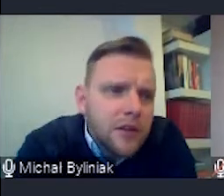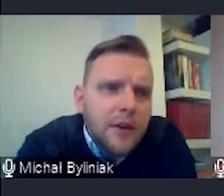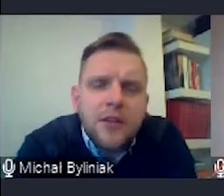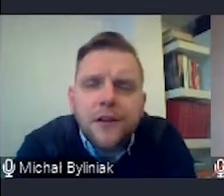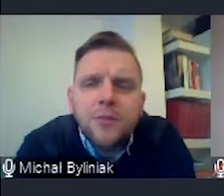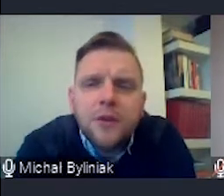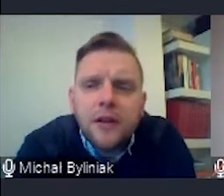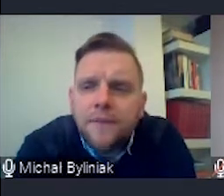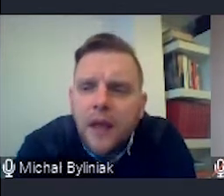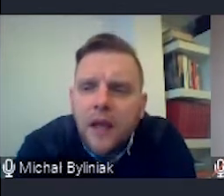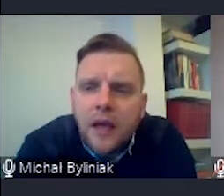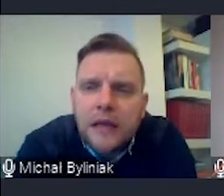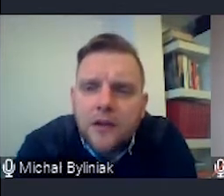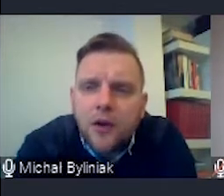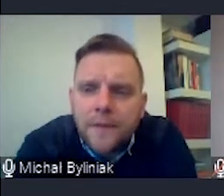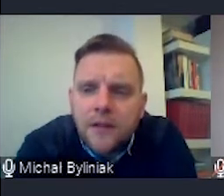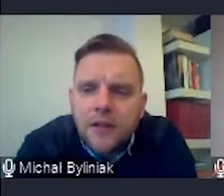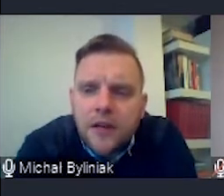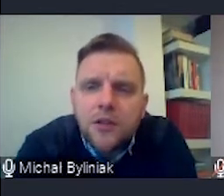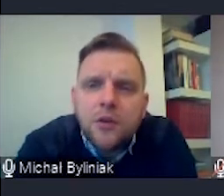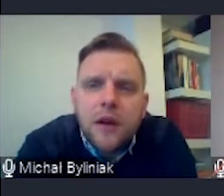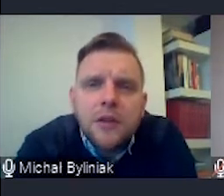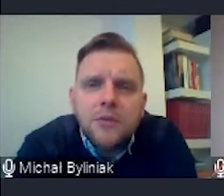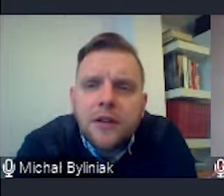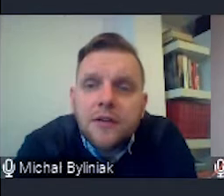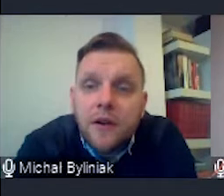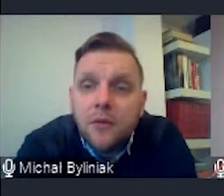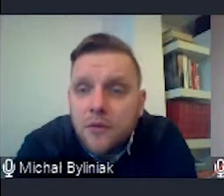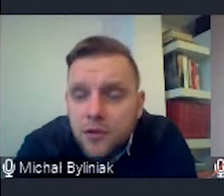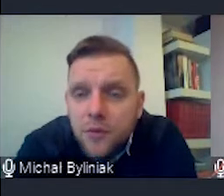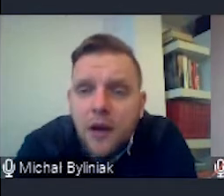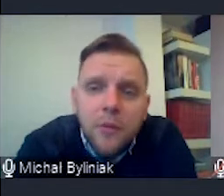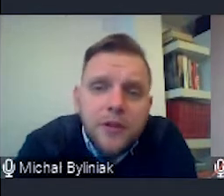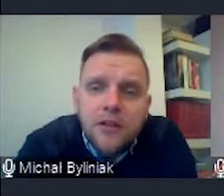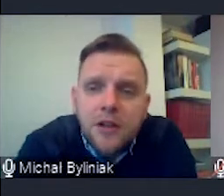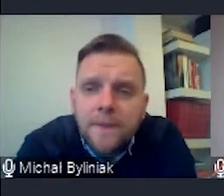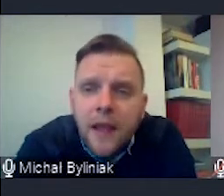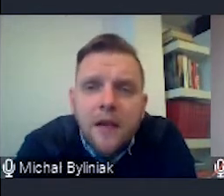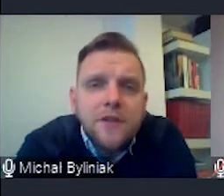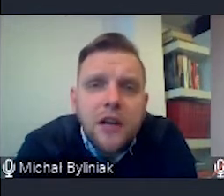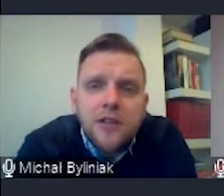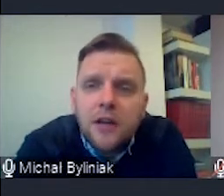jeżeli macie jakieś pytania do tych treści, które ja będę przekazywał – to śmiało pytajcie w czacie.